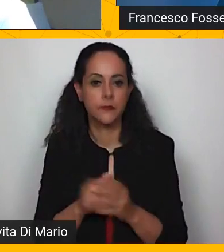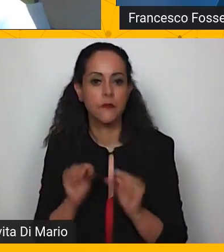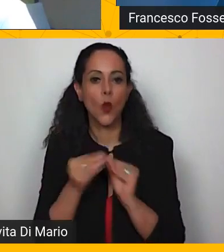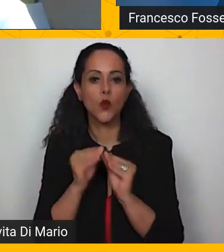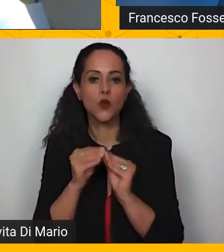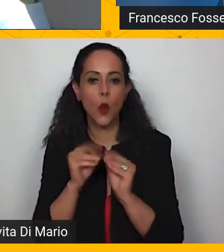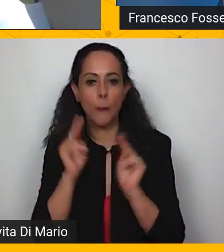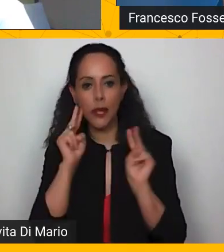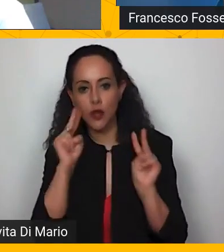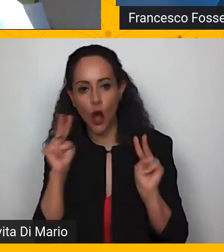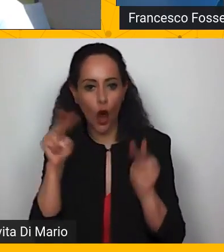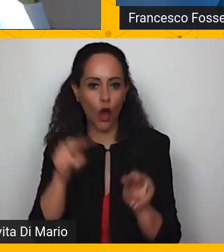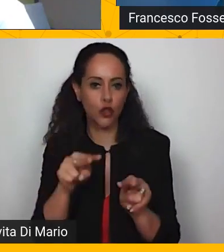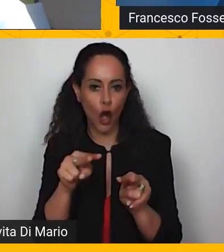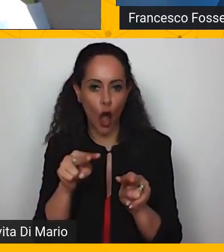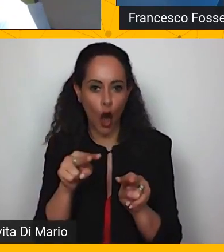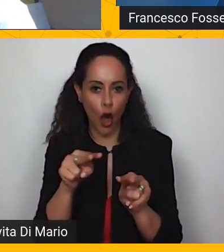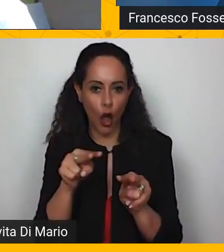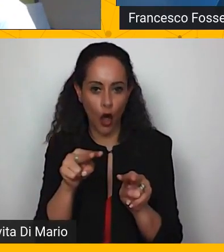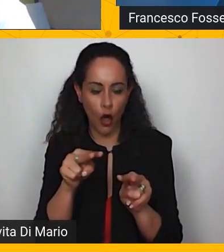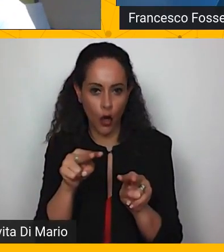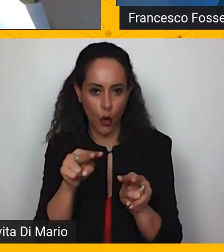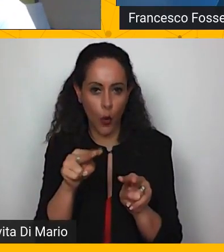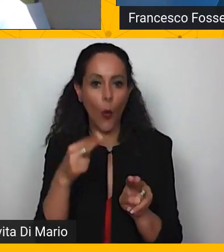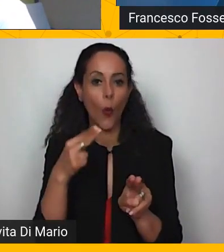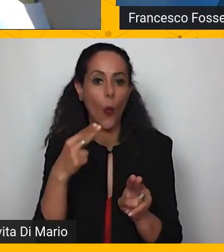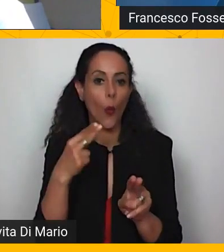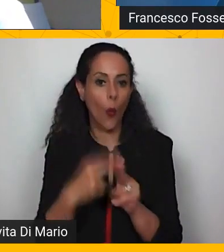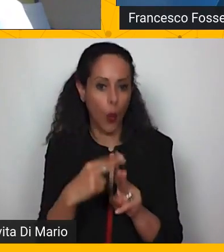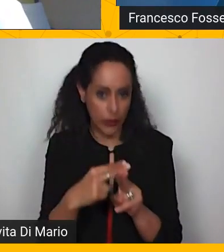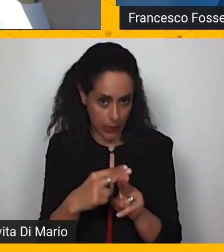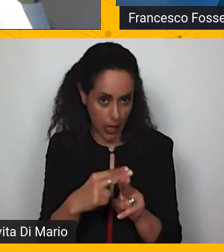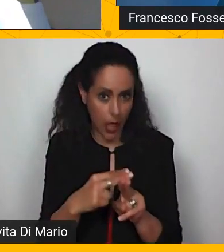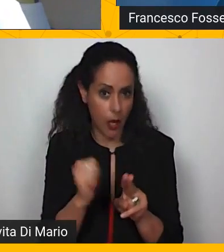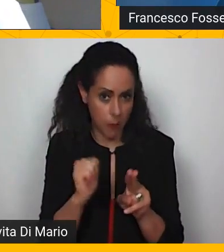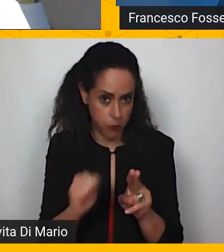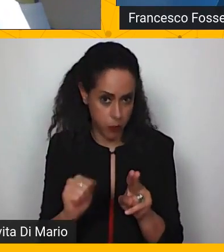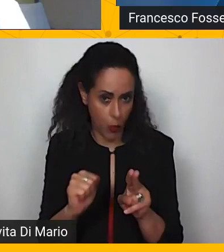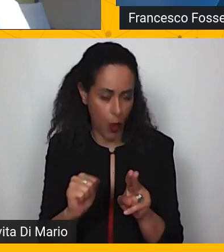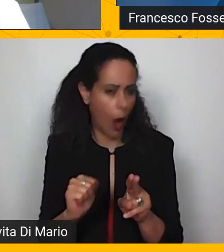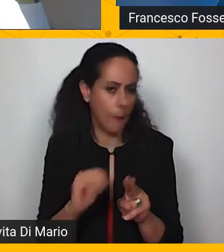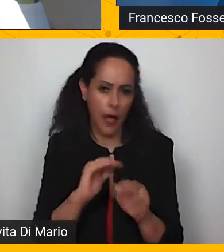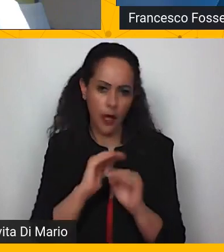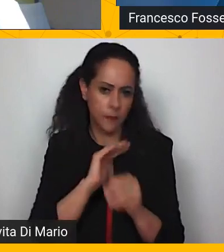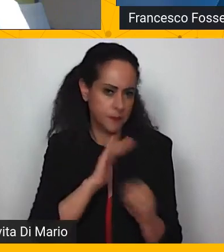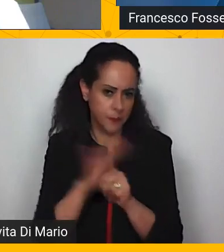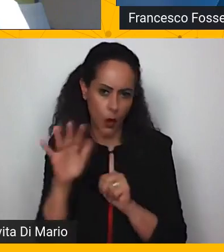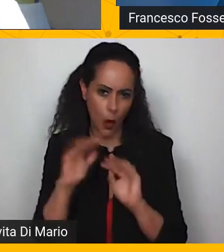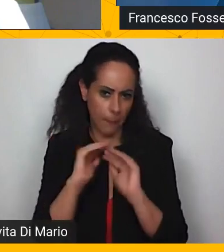strumento di controllo che in effetti eh può essere utile ma